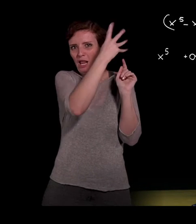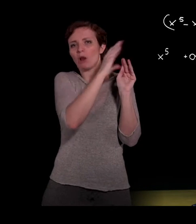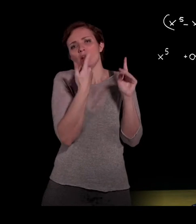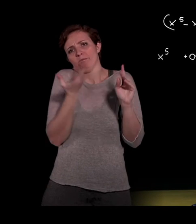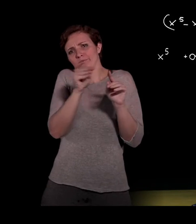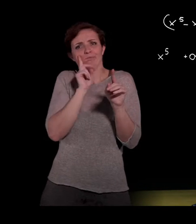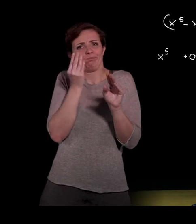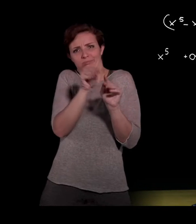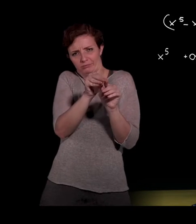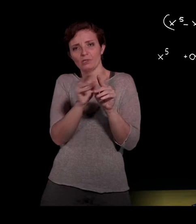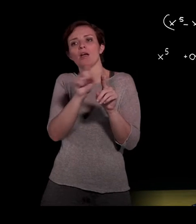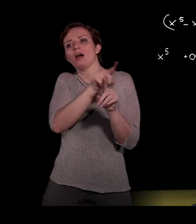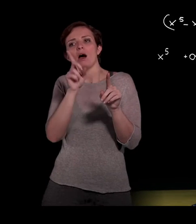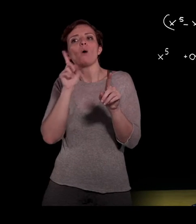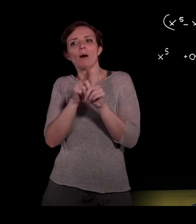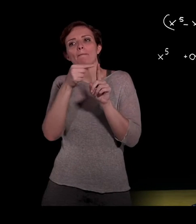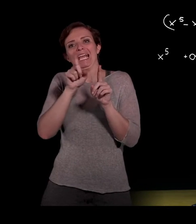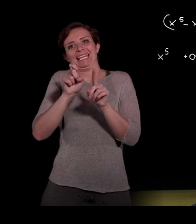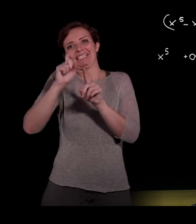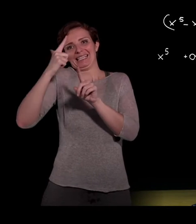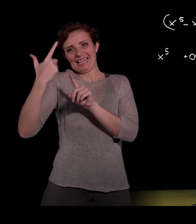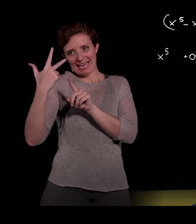Lo stesso vale per x² e per x.